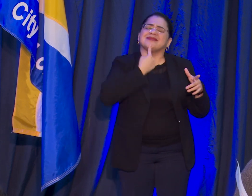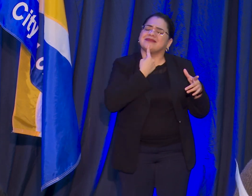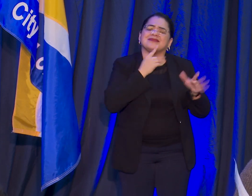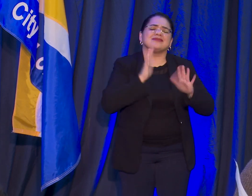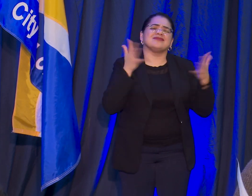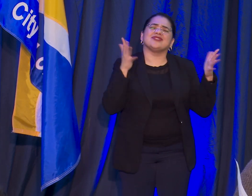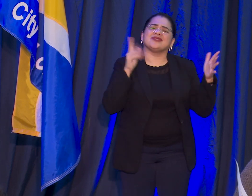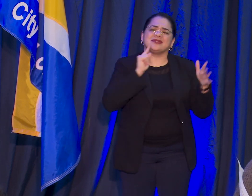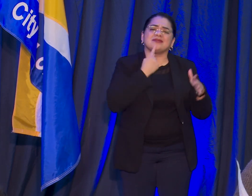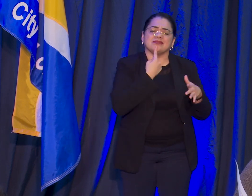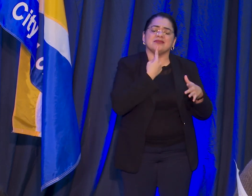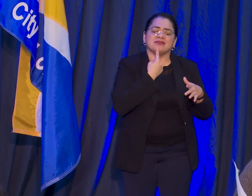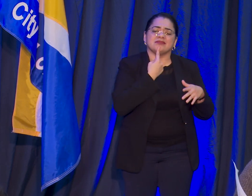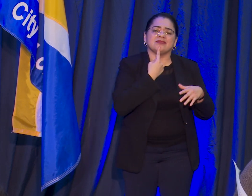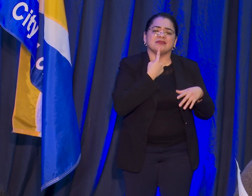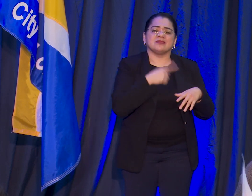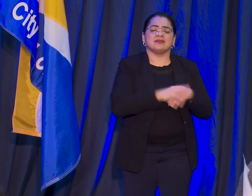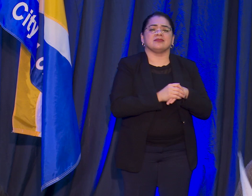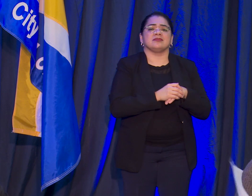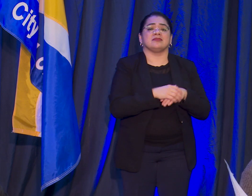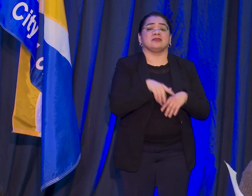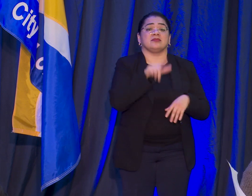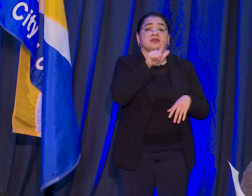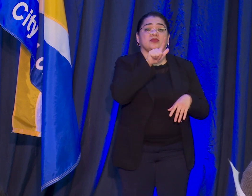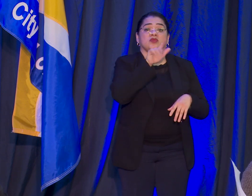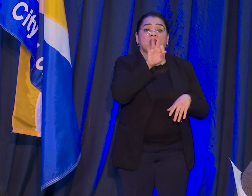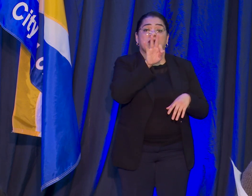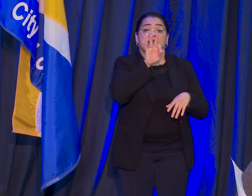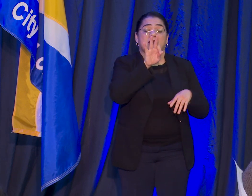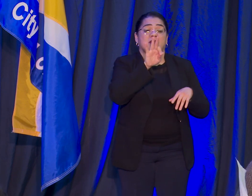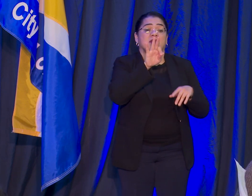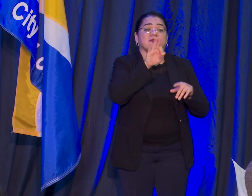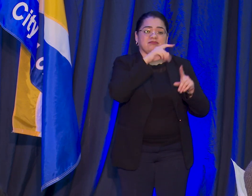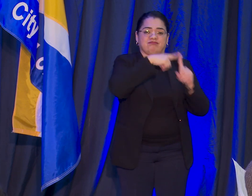de vecinos que tenemos Penta nueva casos positivo x' cuatro personas que estan